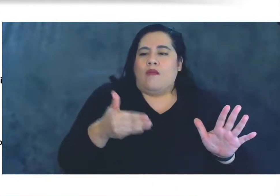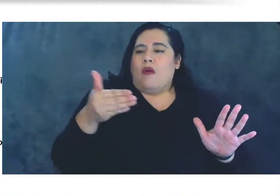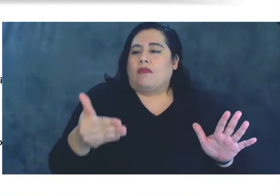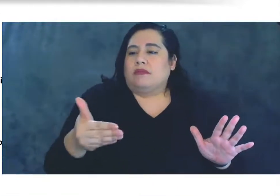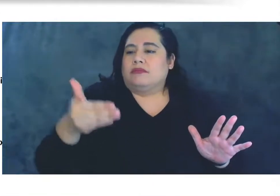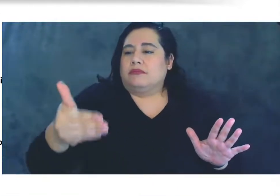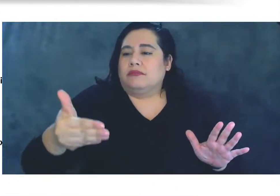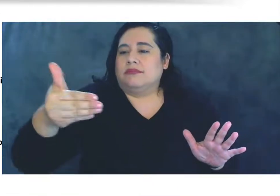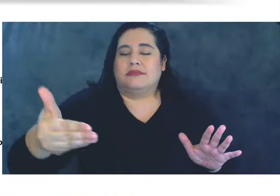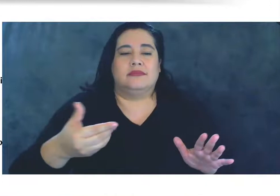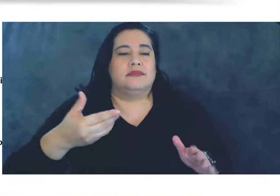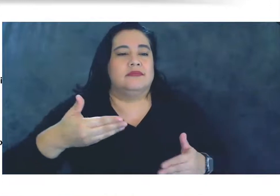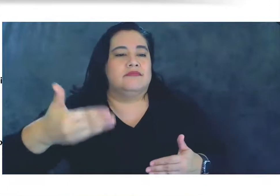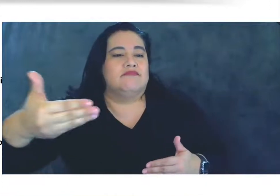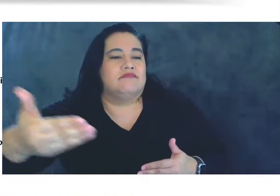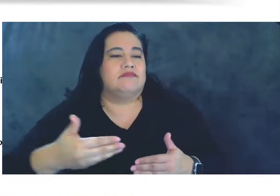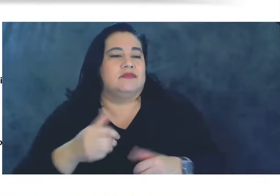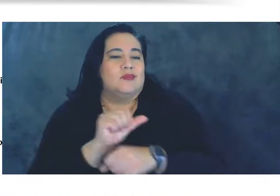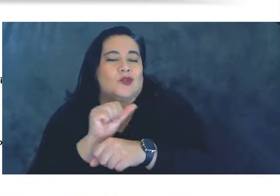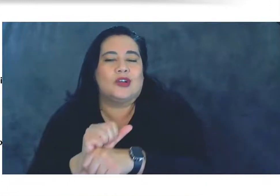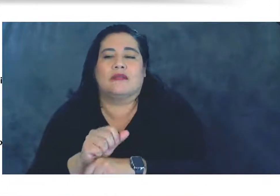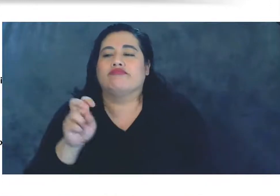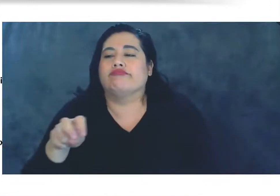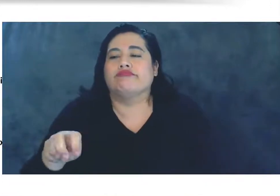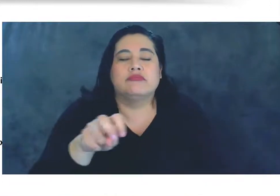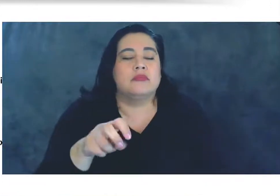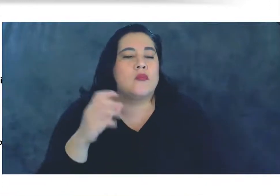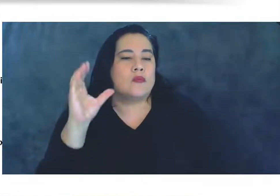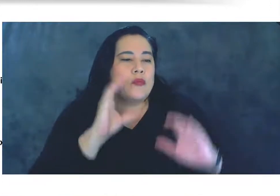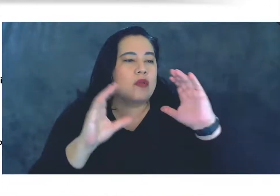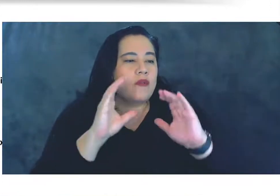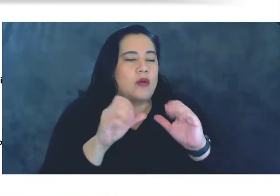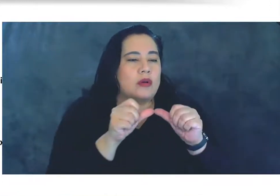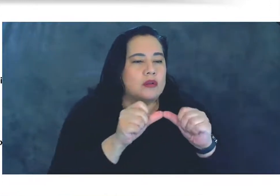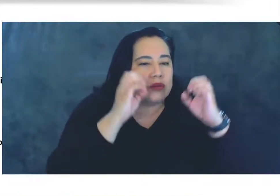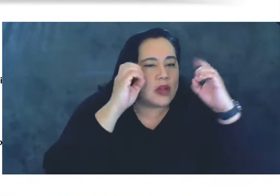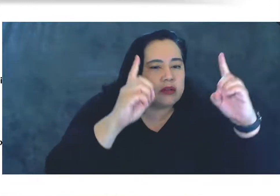seguimos a la siguiente asignación. Buscamos educación continua.